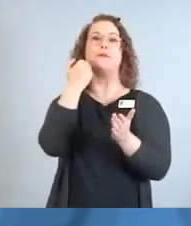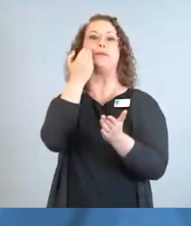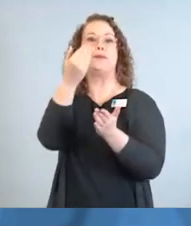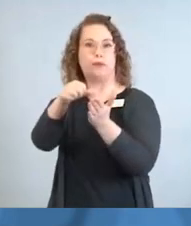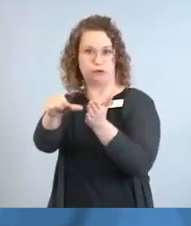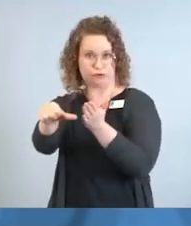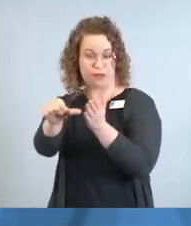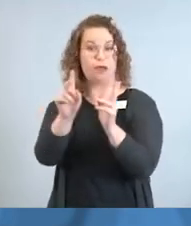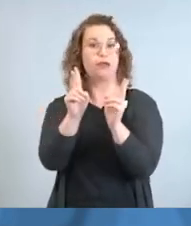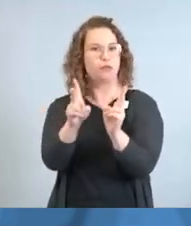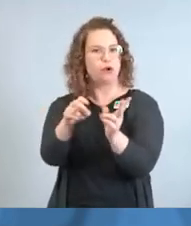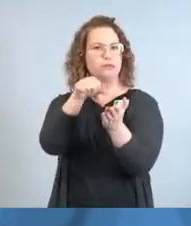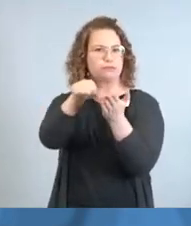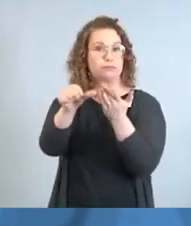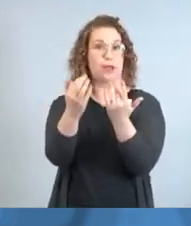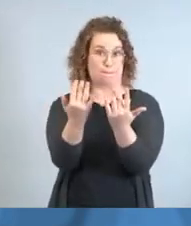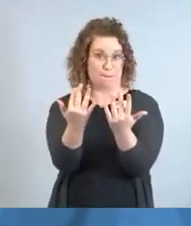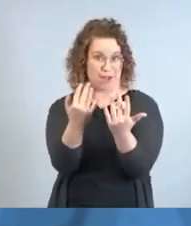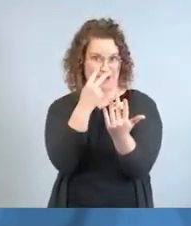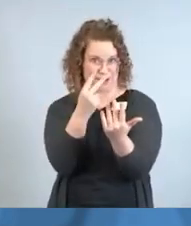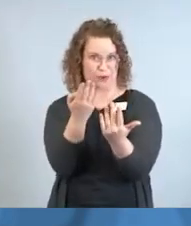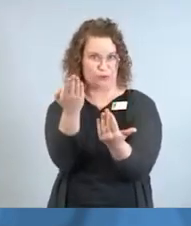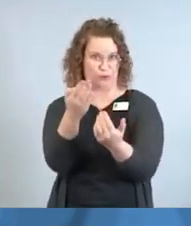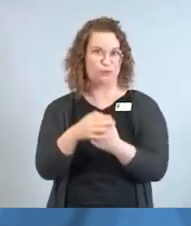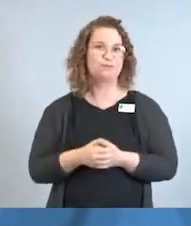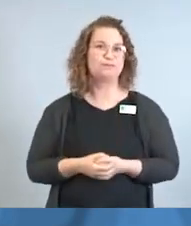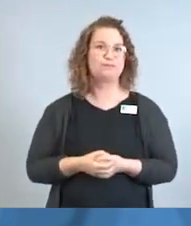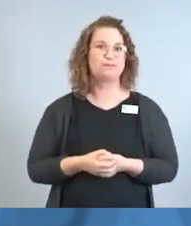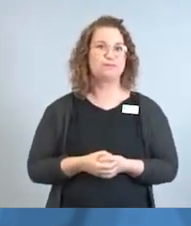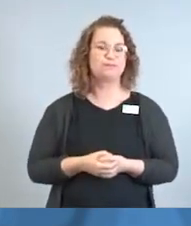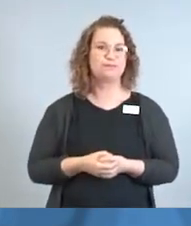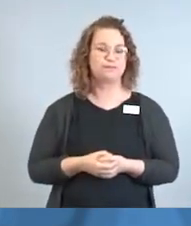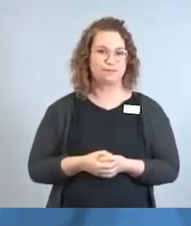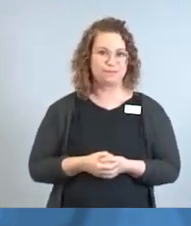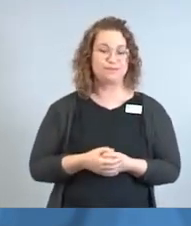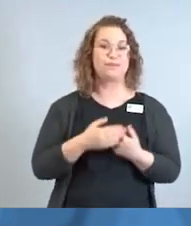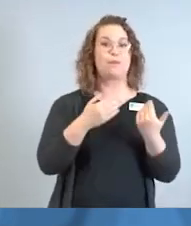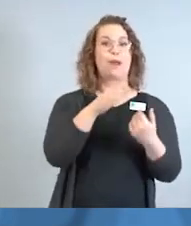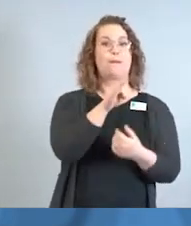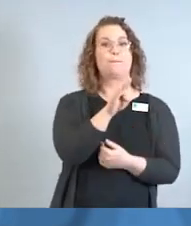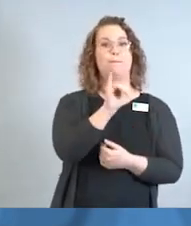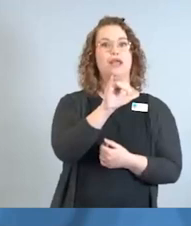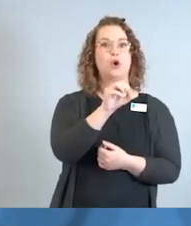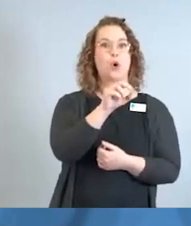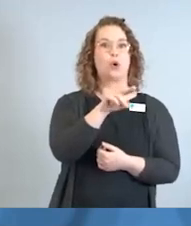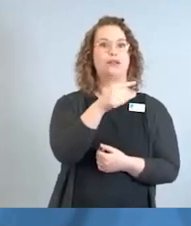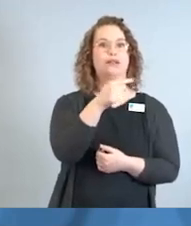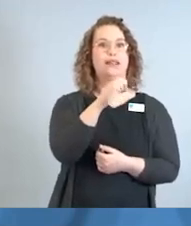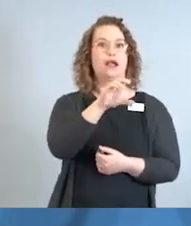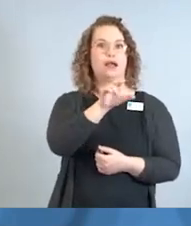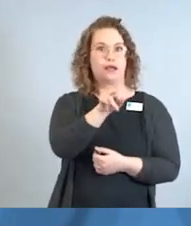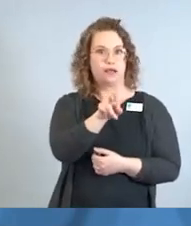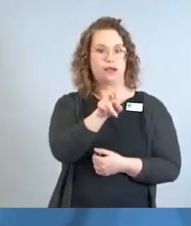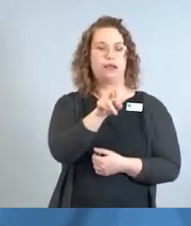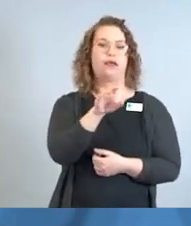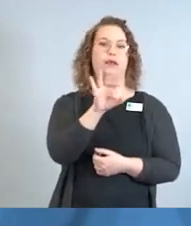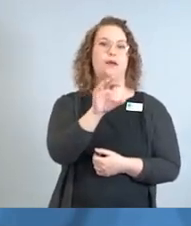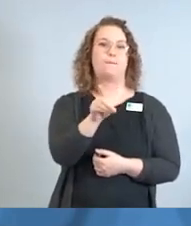Kuten nähdään, niin BioNtech-Pfizerin rokotteita on kaikista runsaimmin Suomeen tulo.